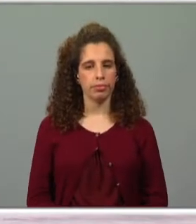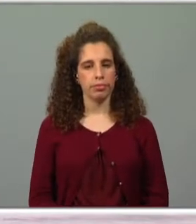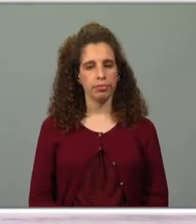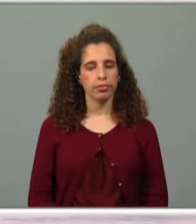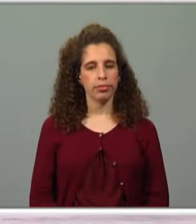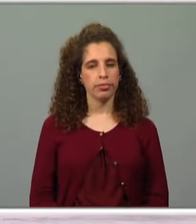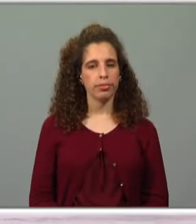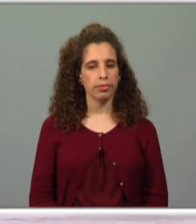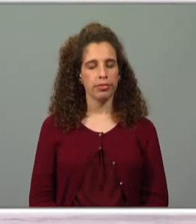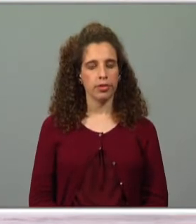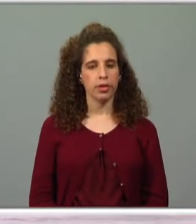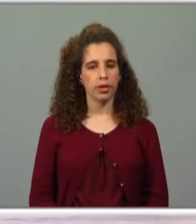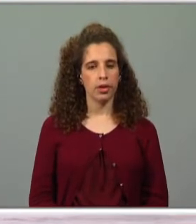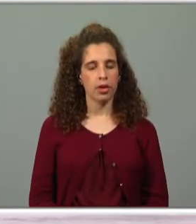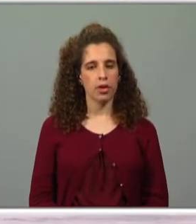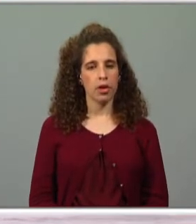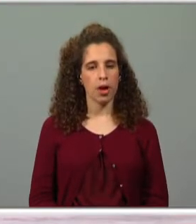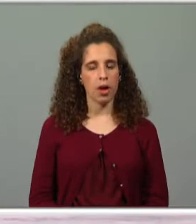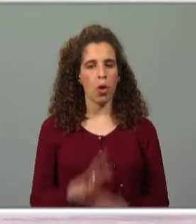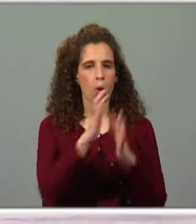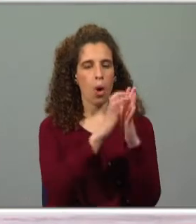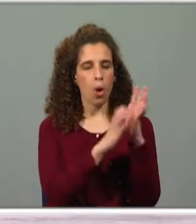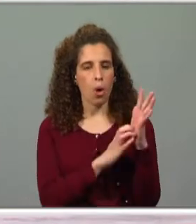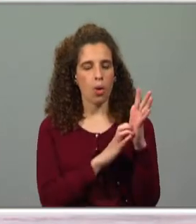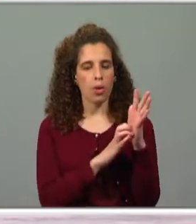Oi para o que é que utiliza o nosso texto 嗨，你用我們的做什麼？文本